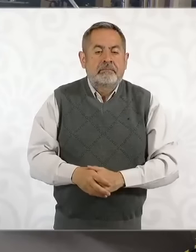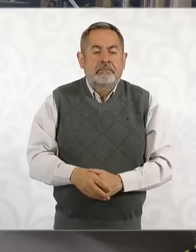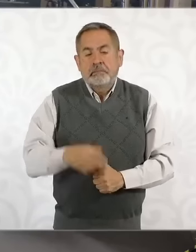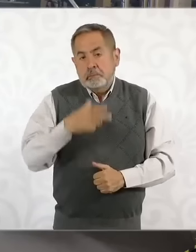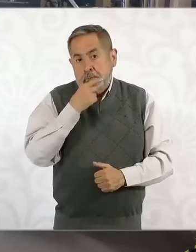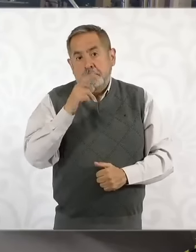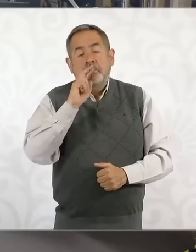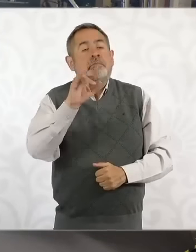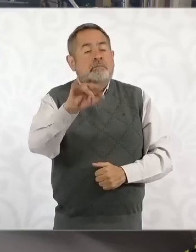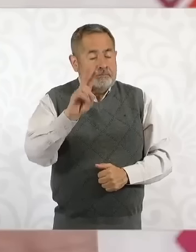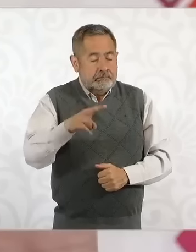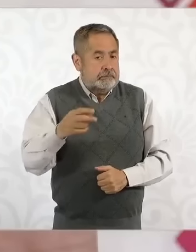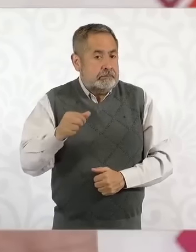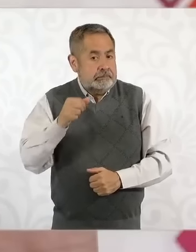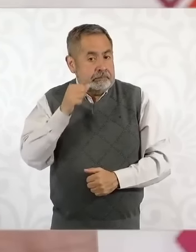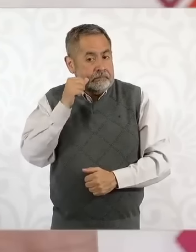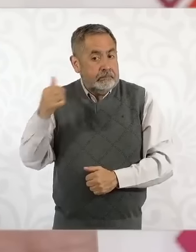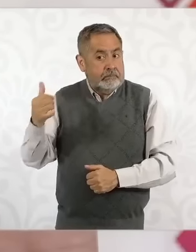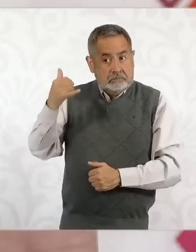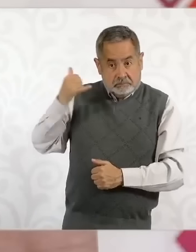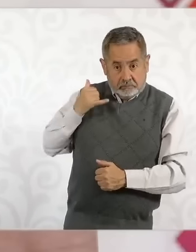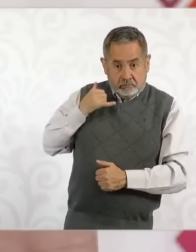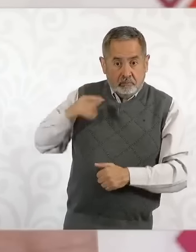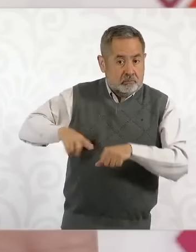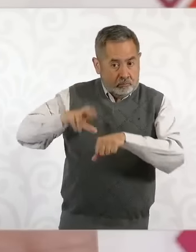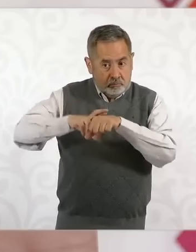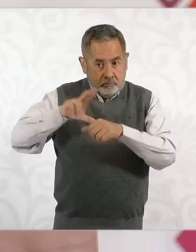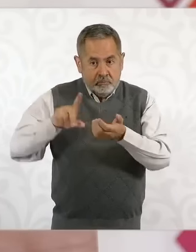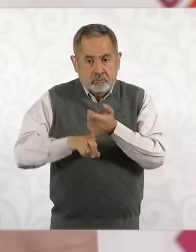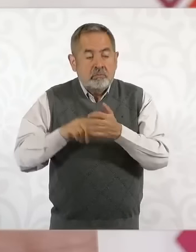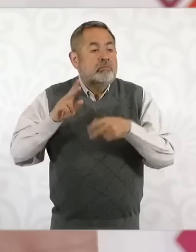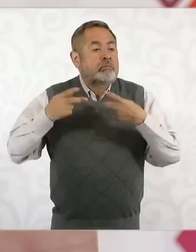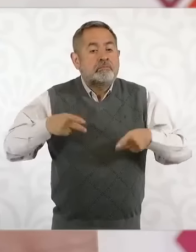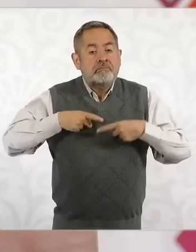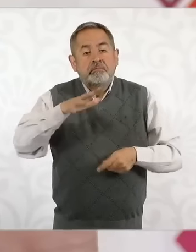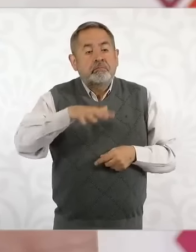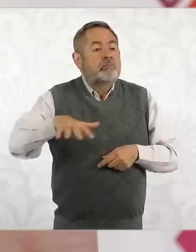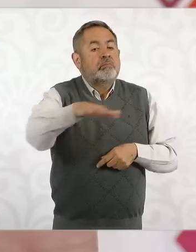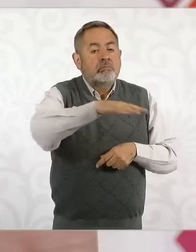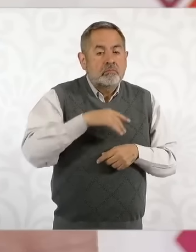preguntarme de una detención porque pobladores de la zona le dijeron que el gabinete de seguridad,